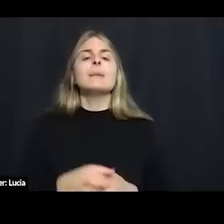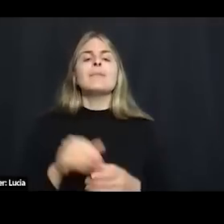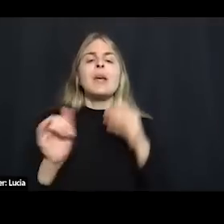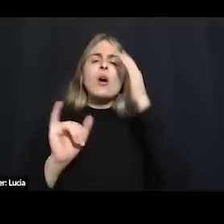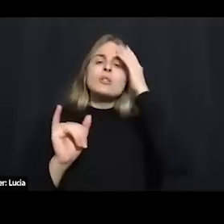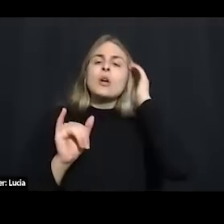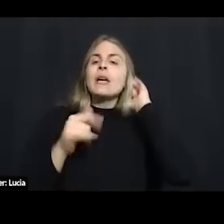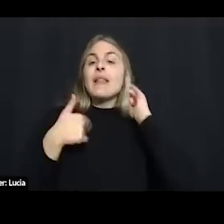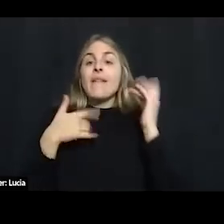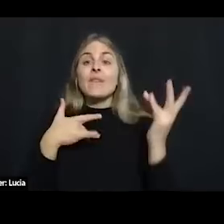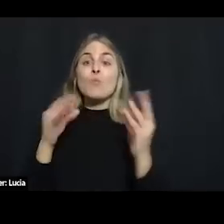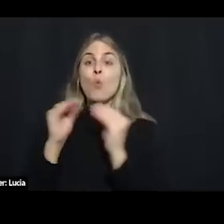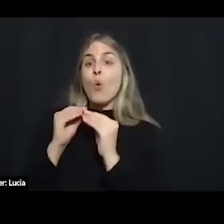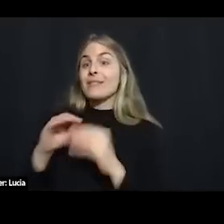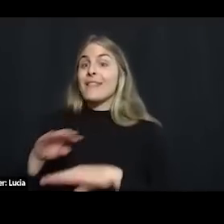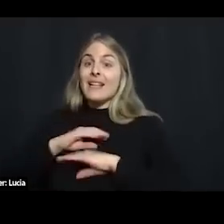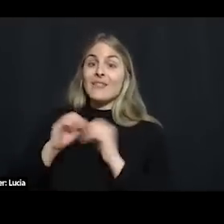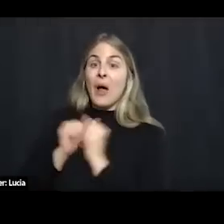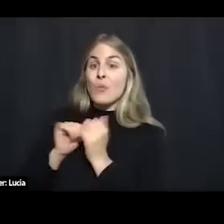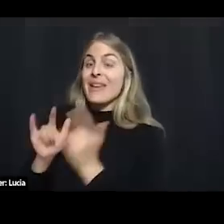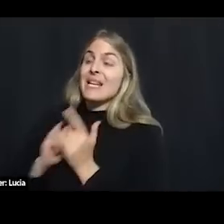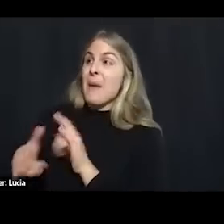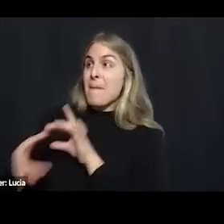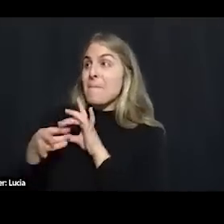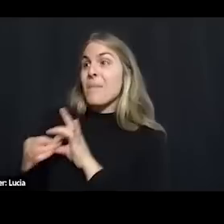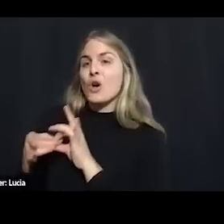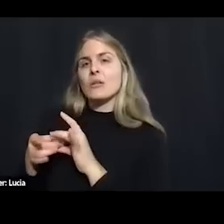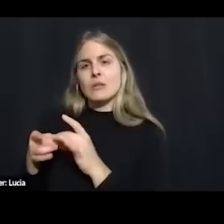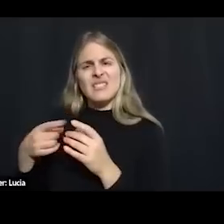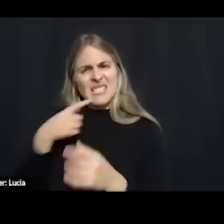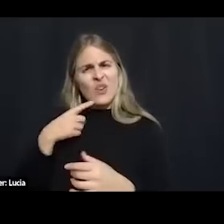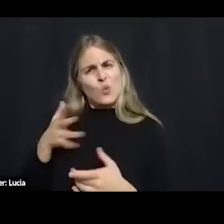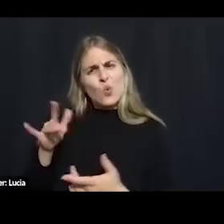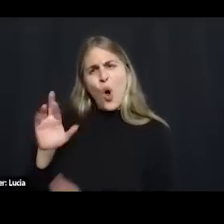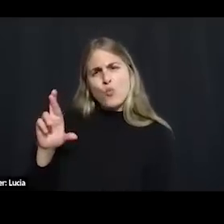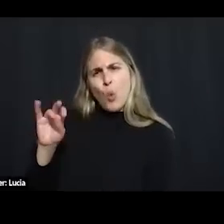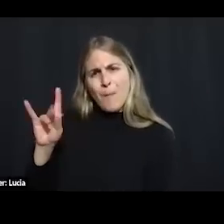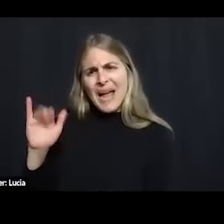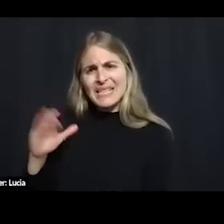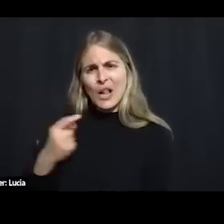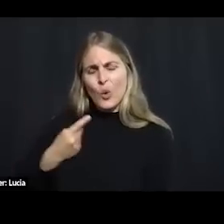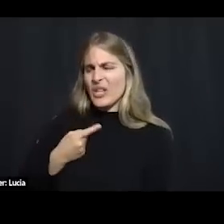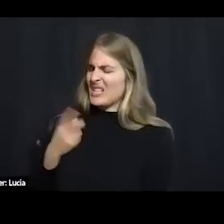con sus relaciones de pareja íntima reportaron una mayor soledad romántica. Esto podría reflejar cómo los participantes,